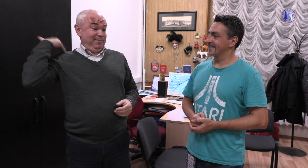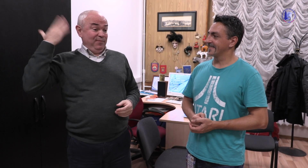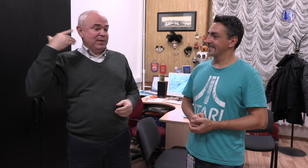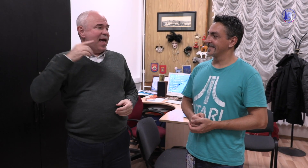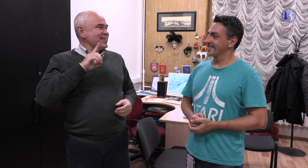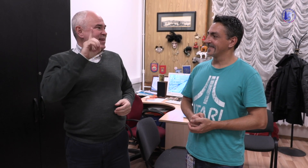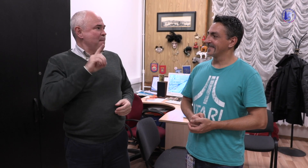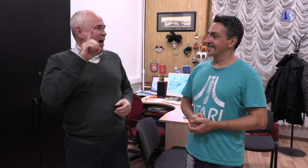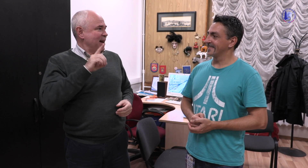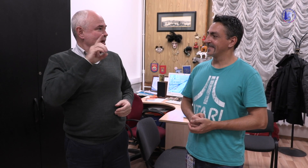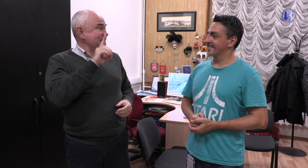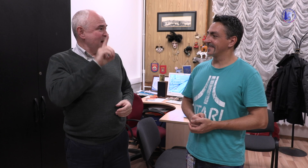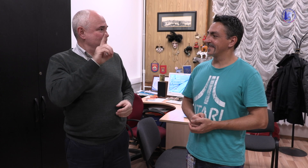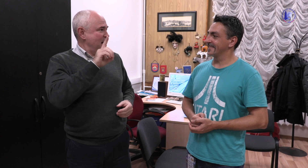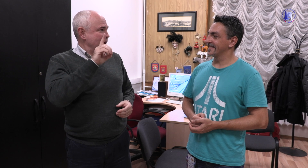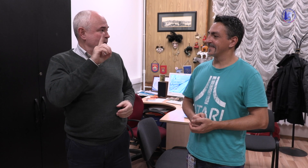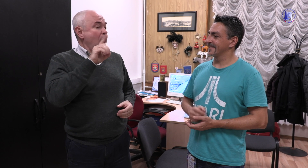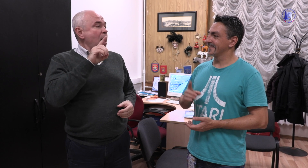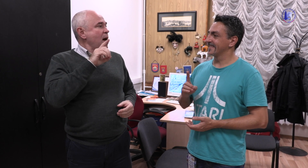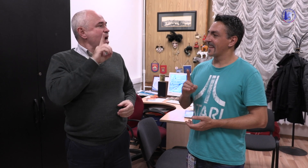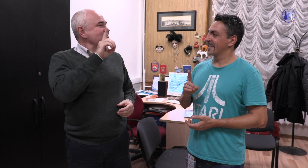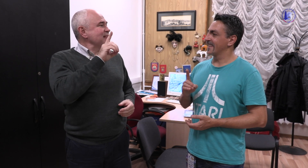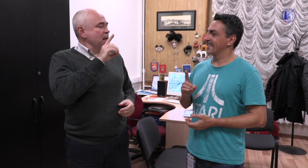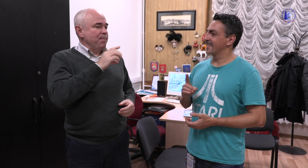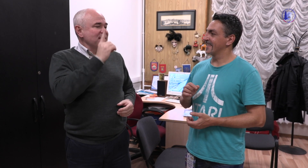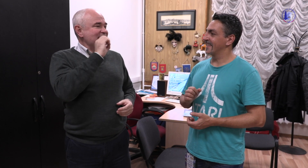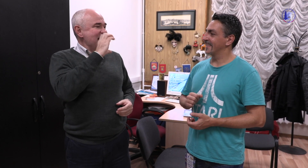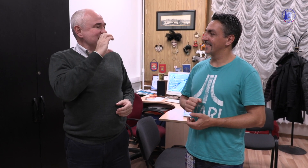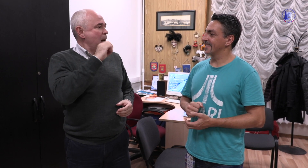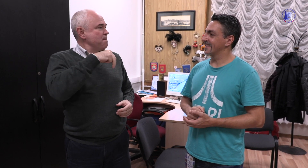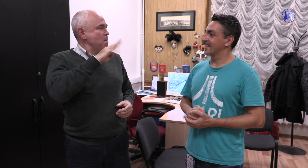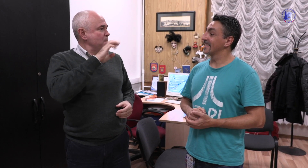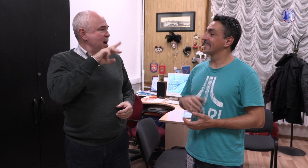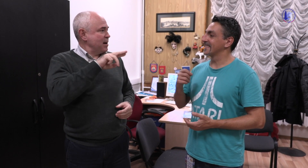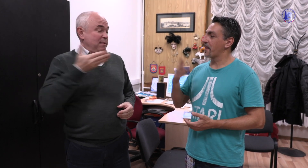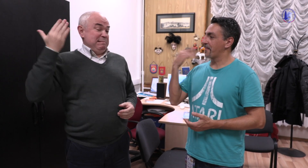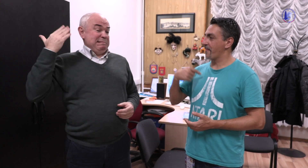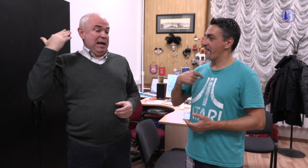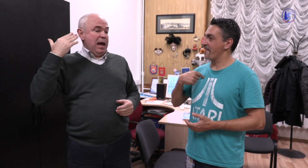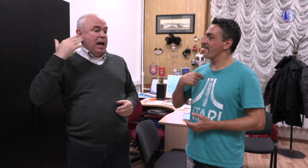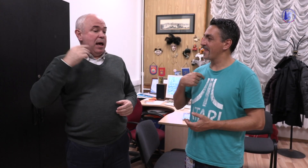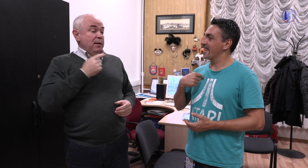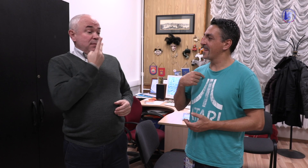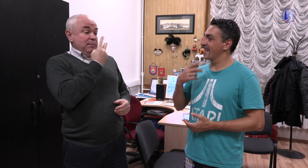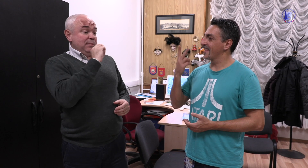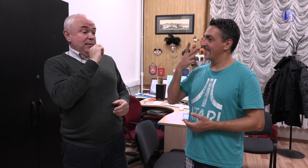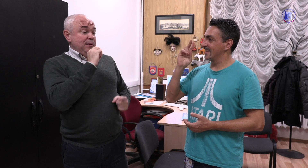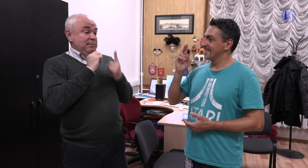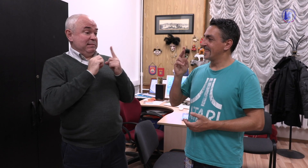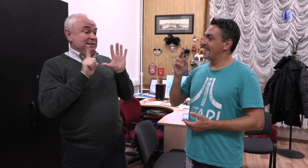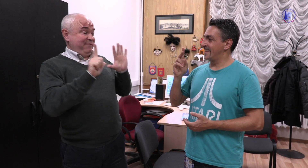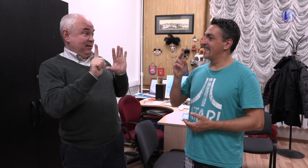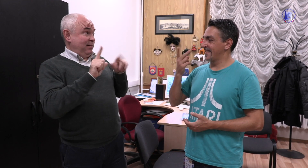Мне сказали, что в декабре 2017 года